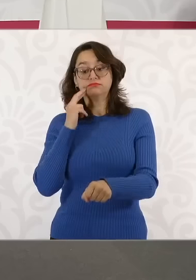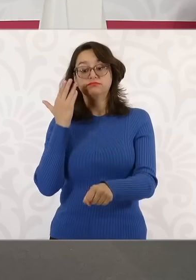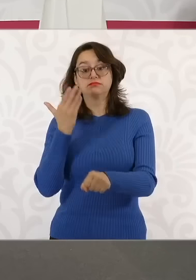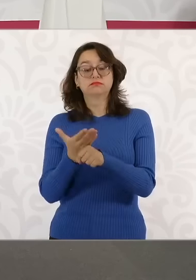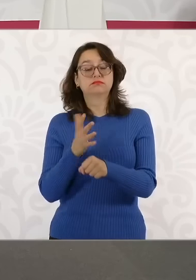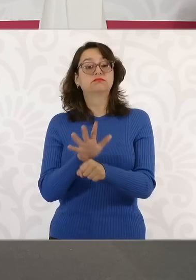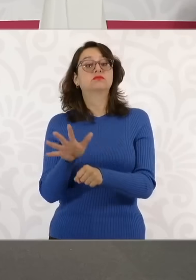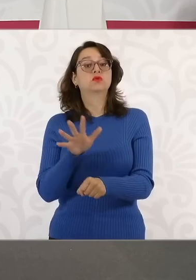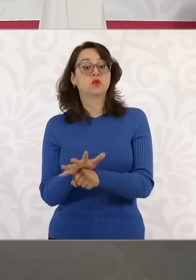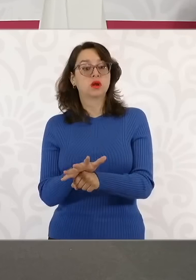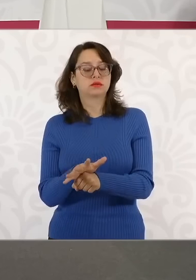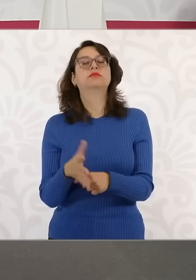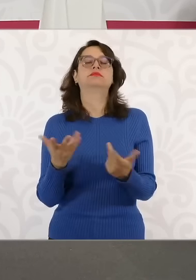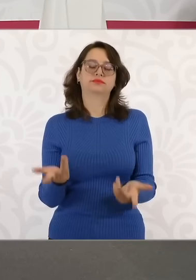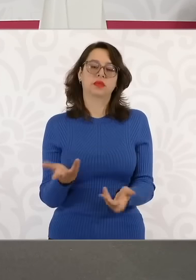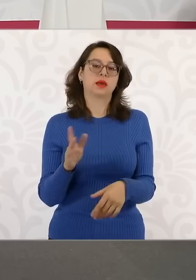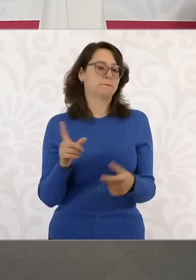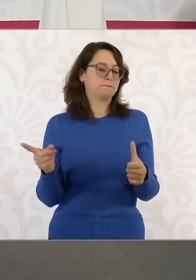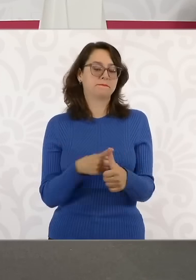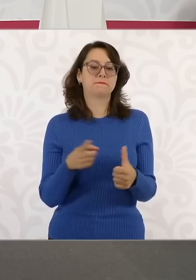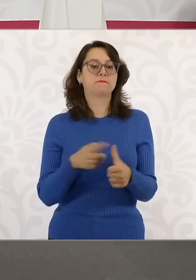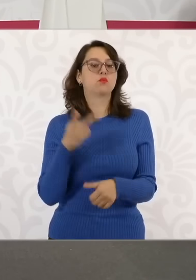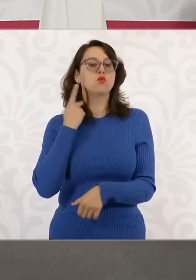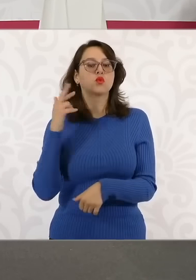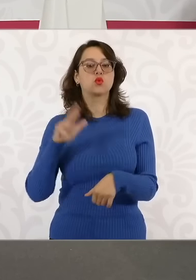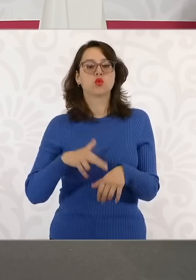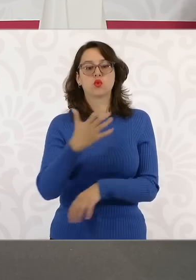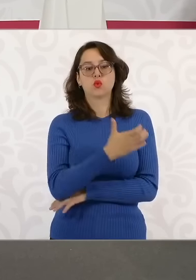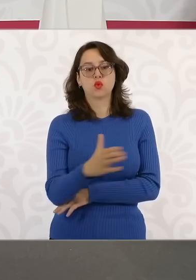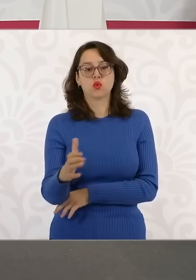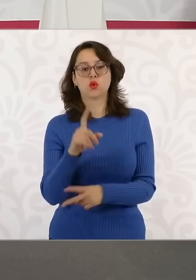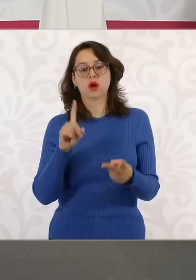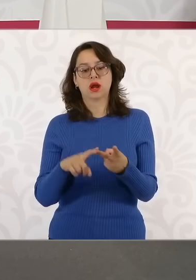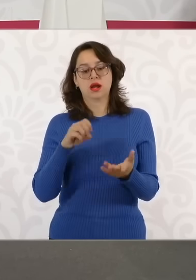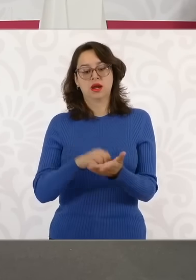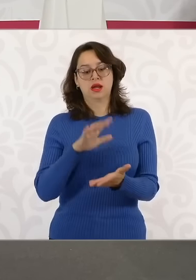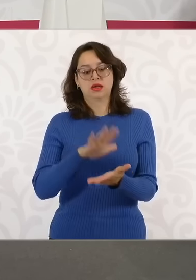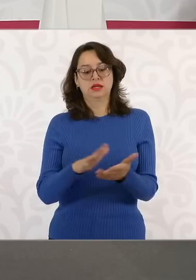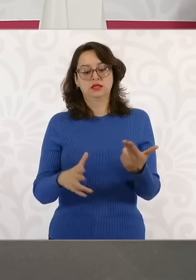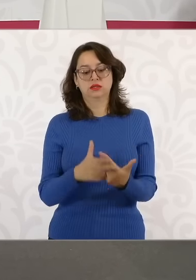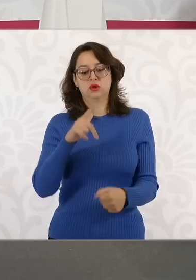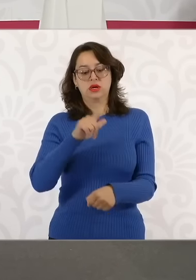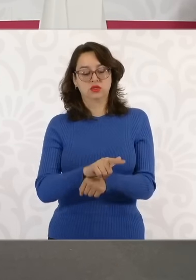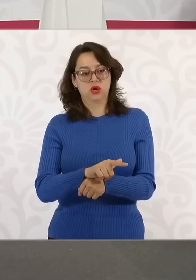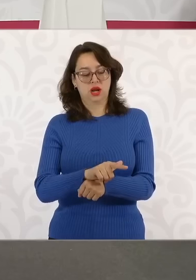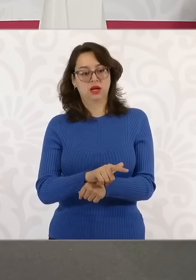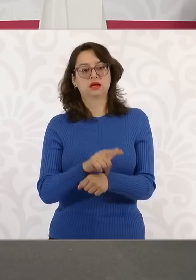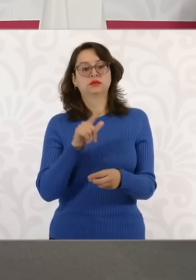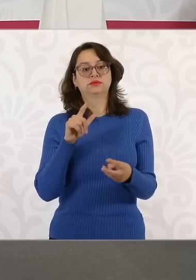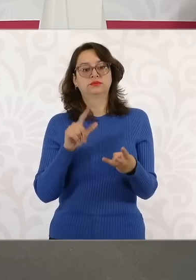está la Procuraduría Agraria, el Registro Agrario Nacional, Fifonafe que son están sectorizadas